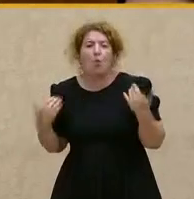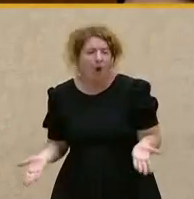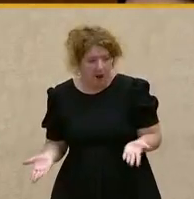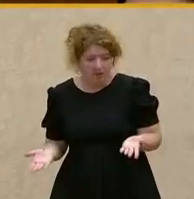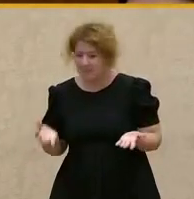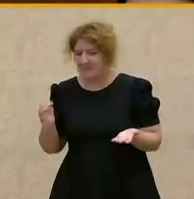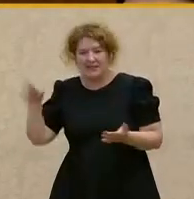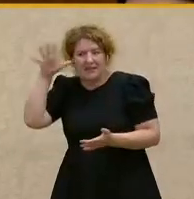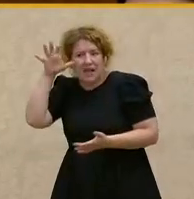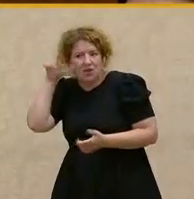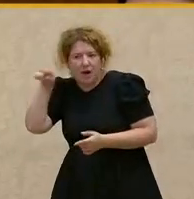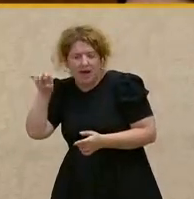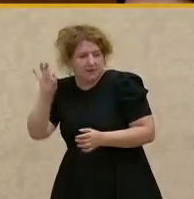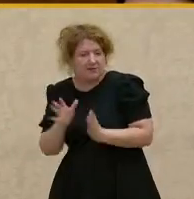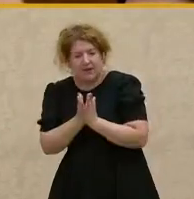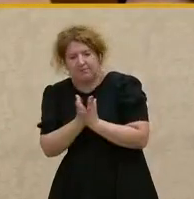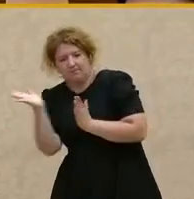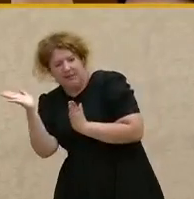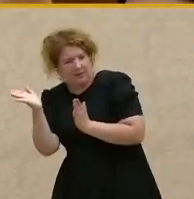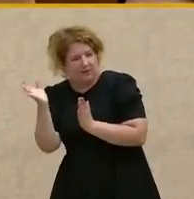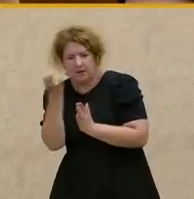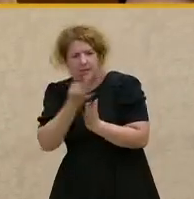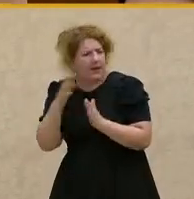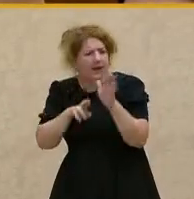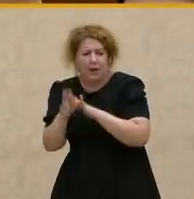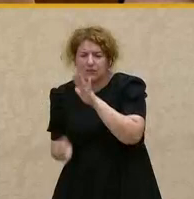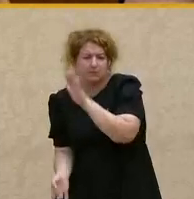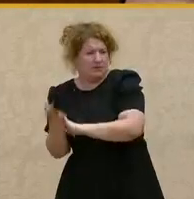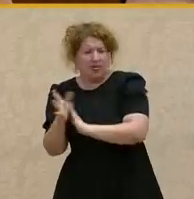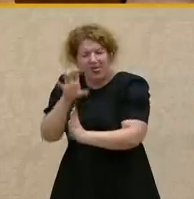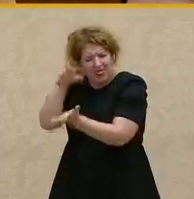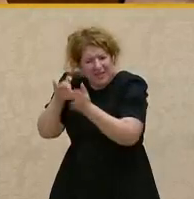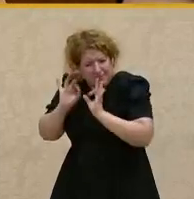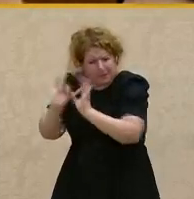sensorial. Es otra. Es una tercera, que hay que hacer centros, recursos, abrir un poco